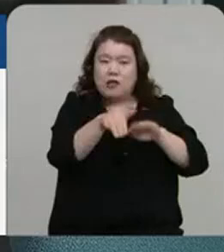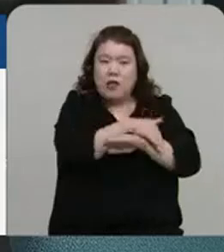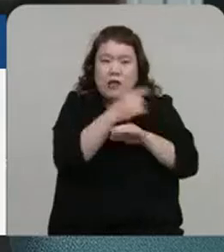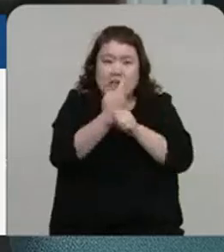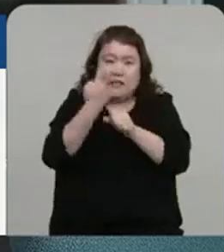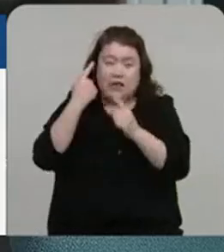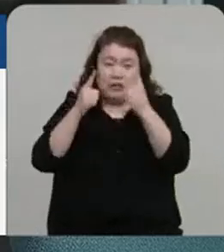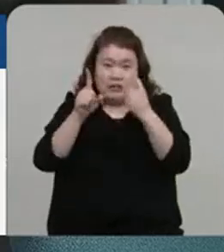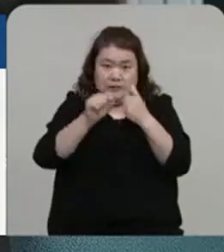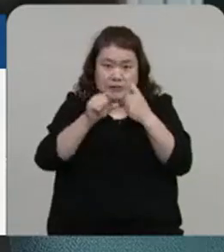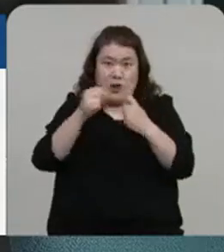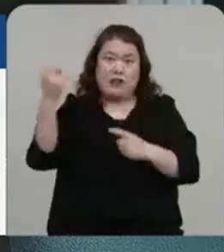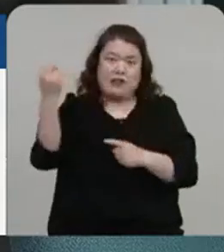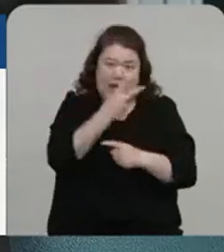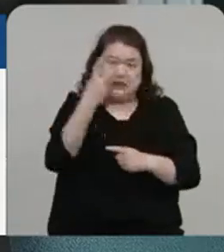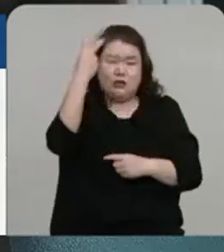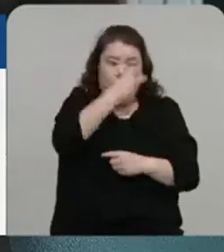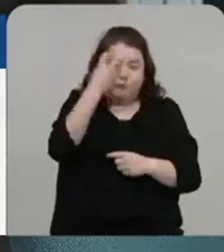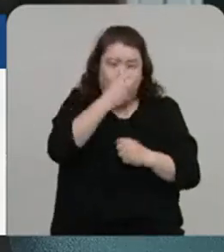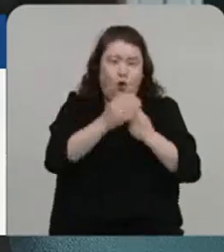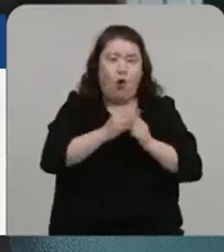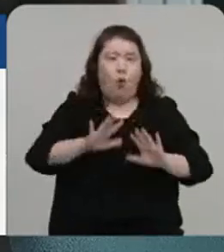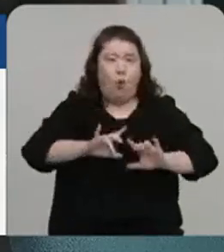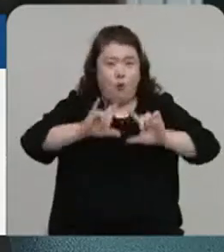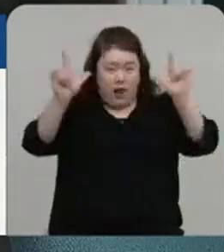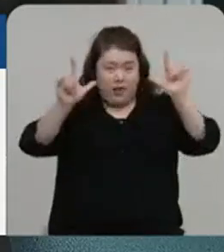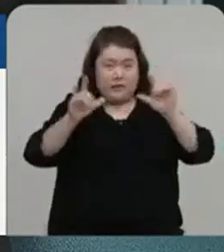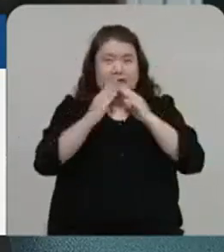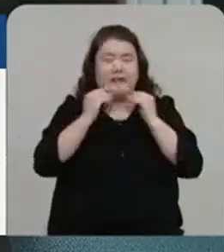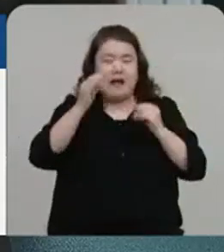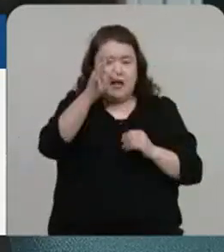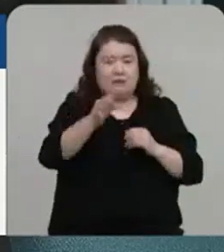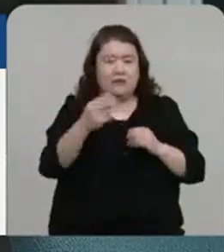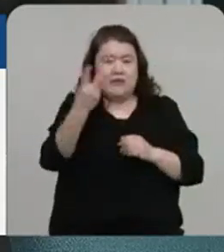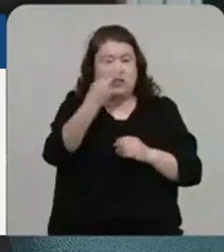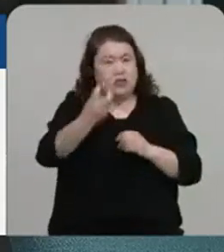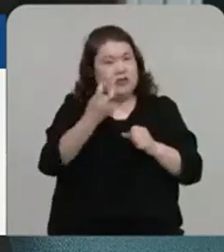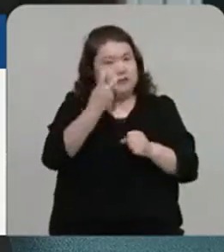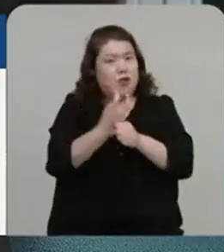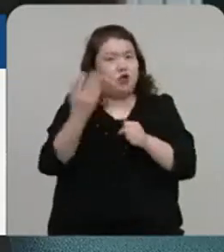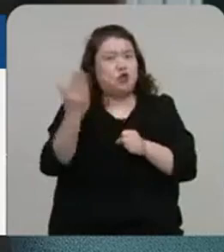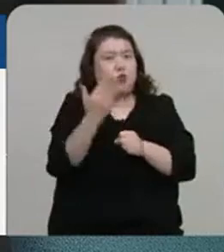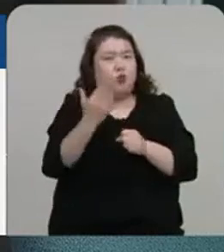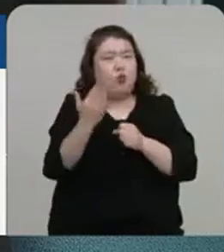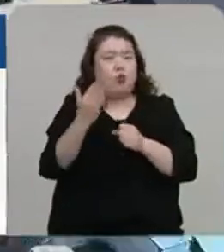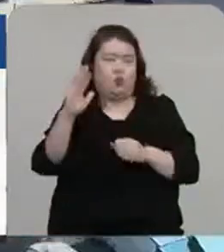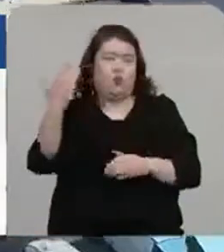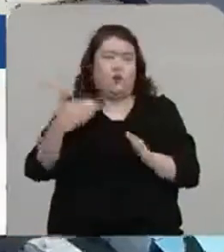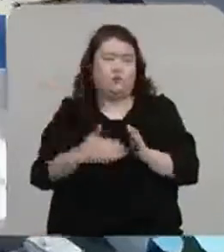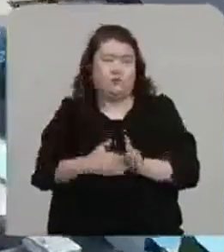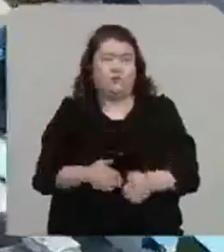되면서 올해는 개별공시지가가 2020년 수준으로 큰 폭 하락했습니다.